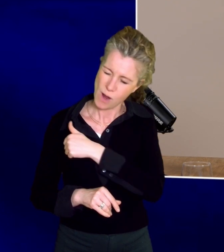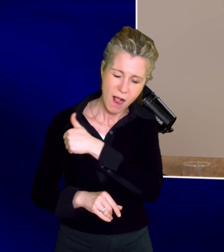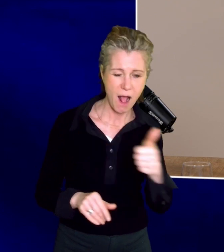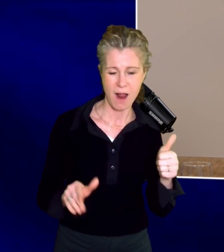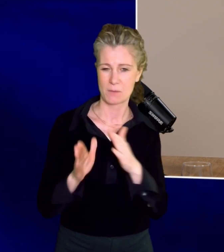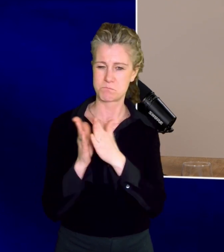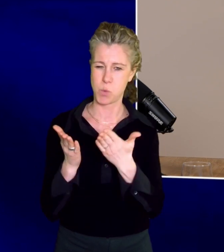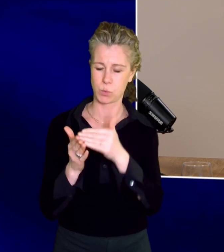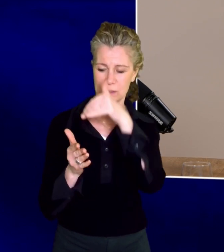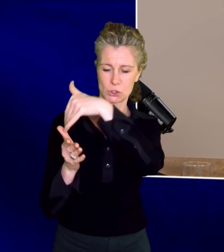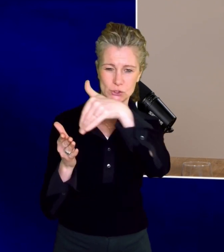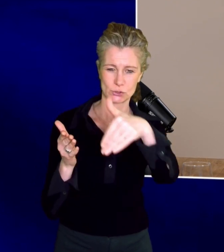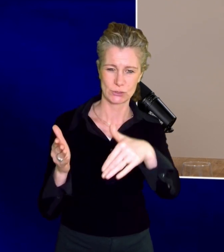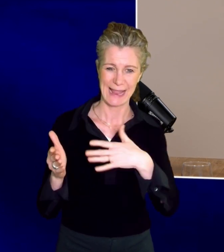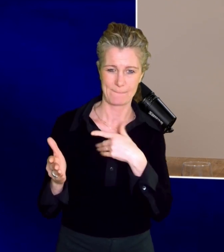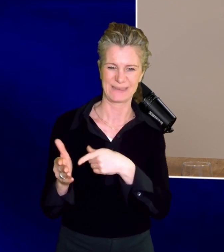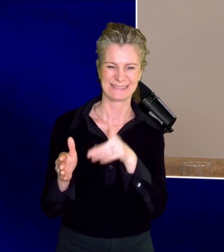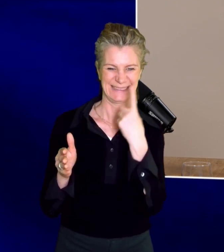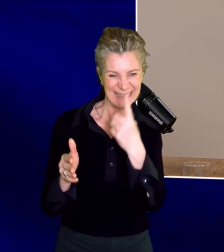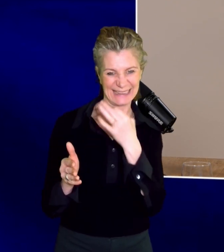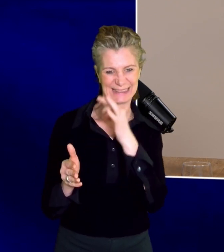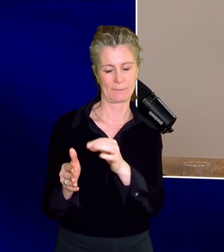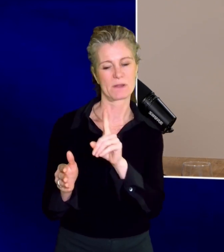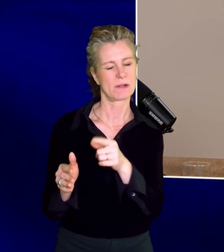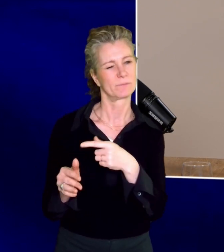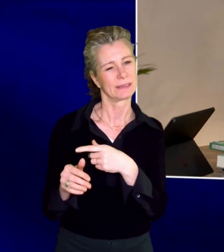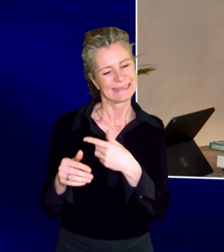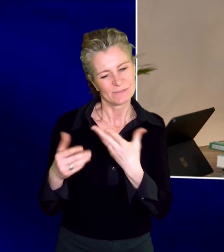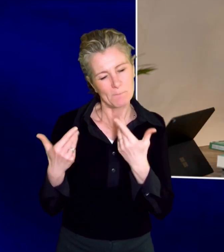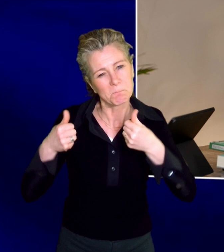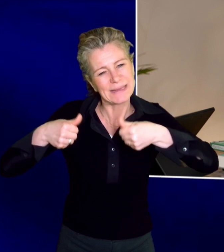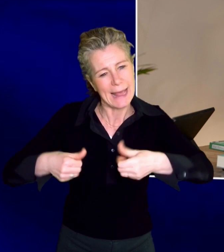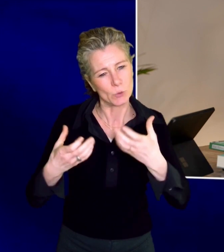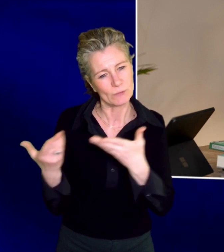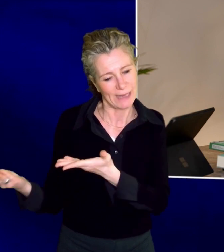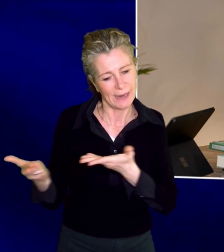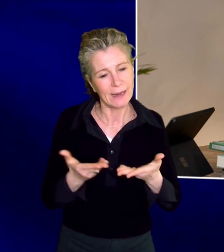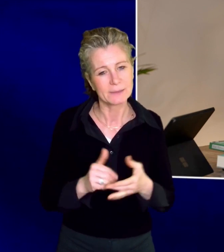en die je ook vanavond ons nog even op het hart wil drukken? Mensen zitten vaak met de vraag van: